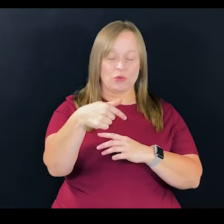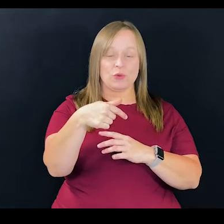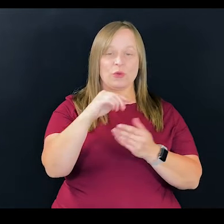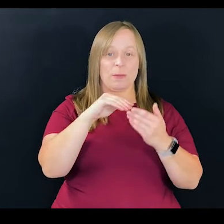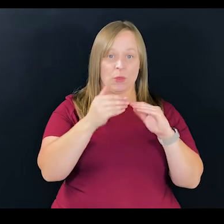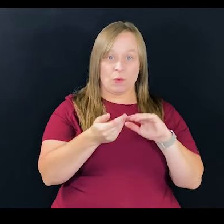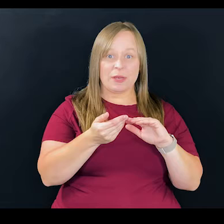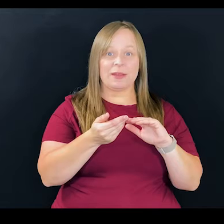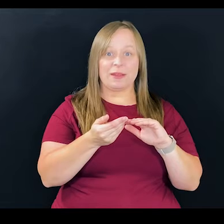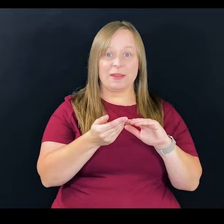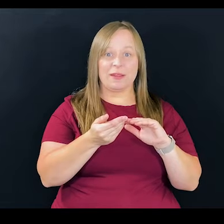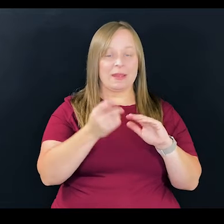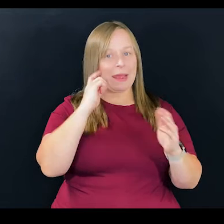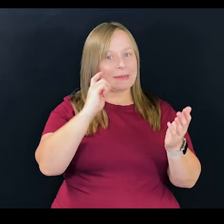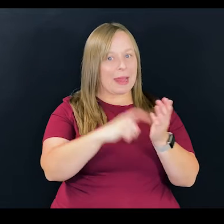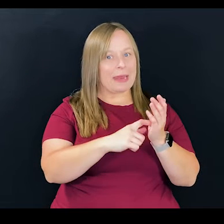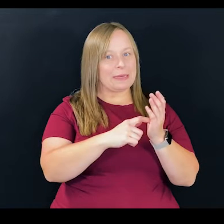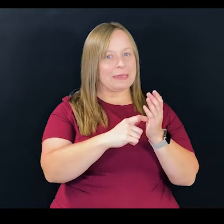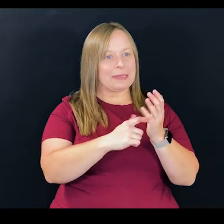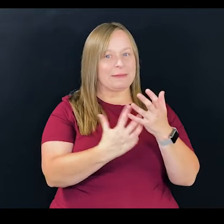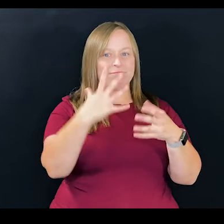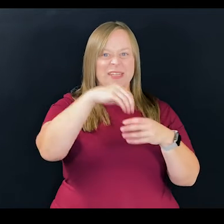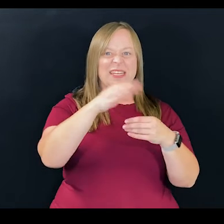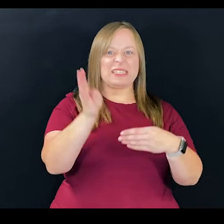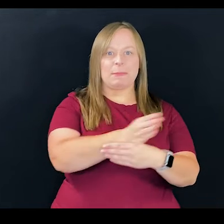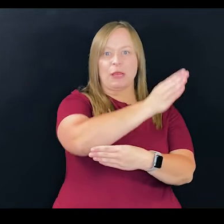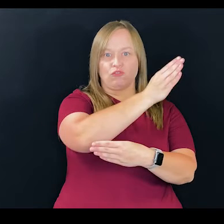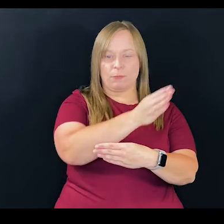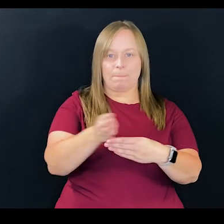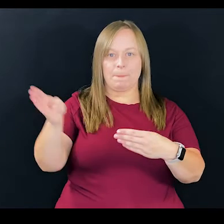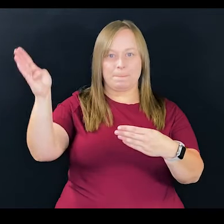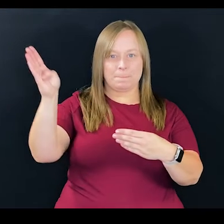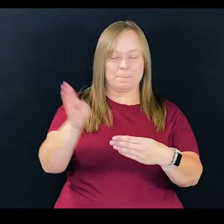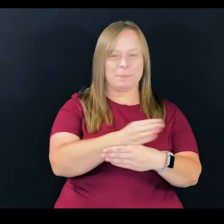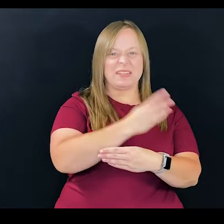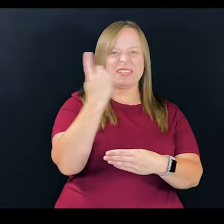la comunidad LGBT, nuestra identidad existe en un spectrum,